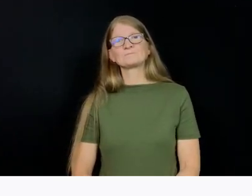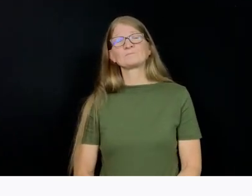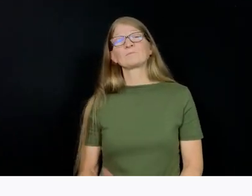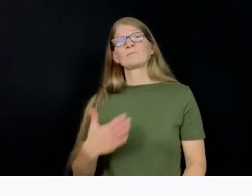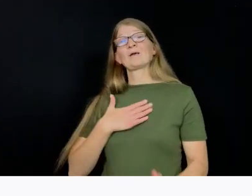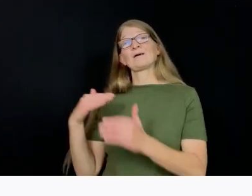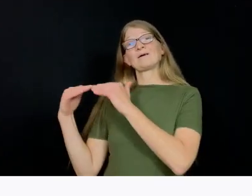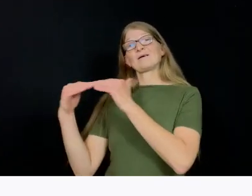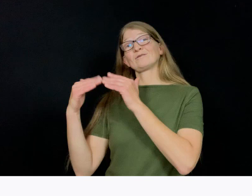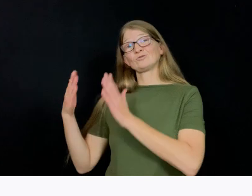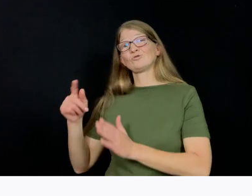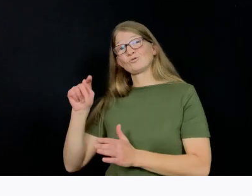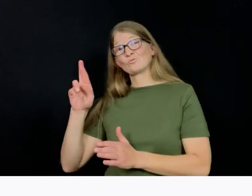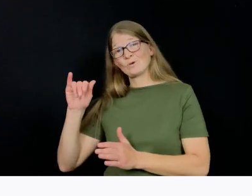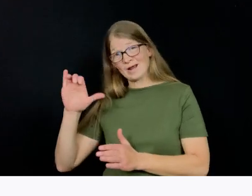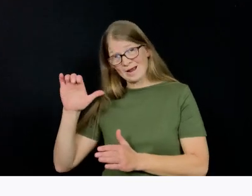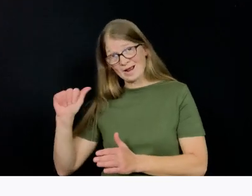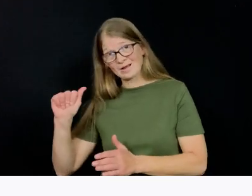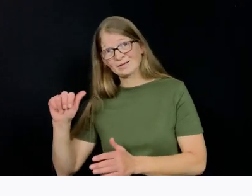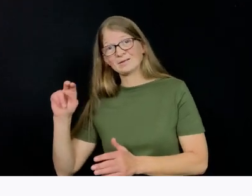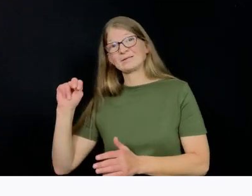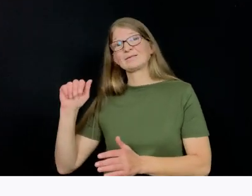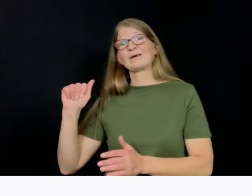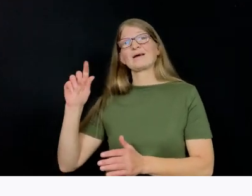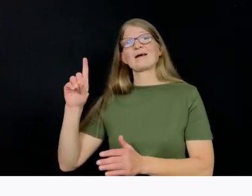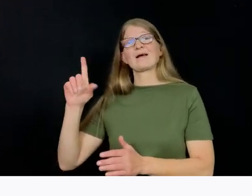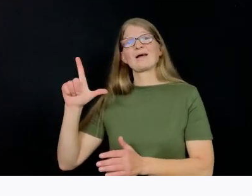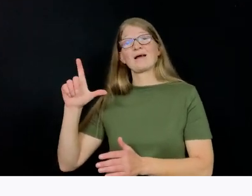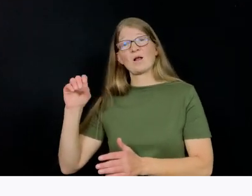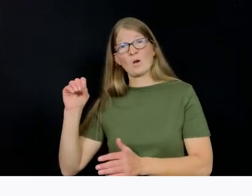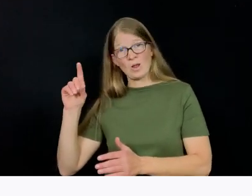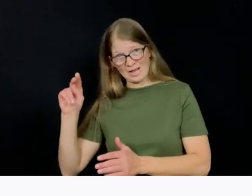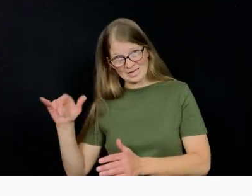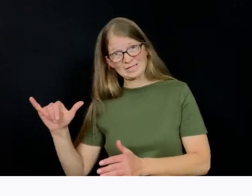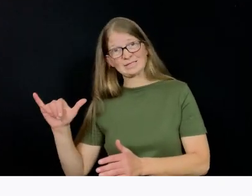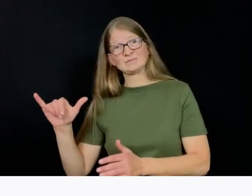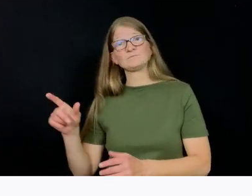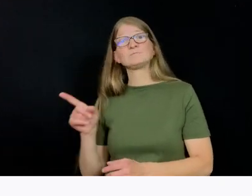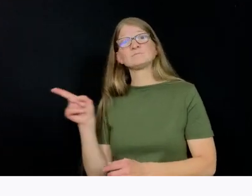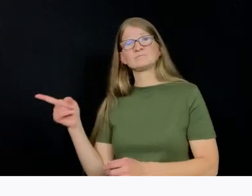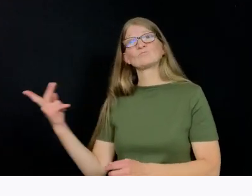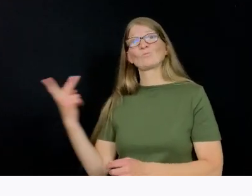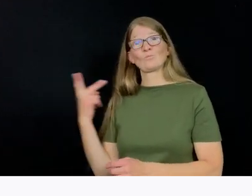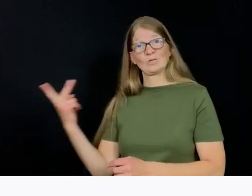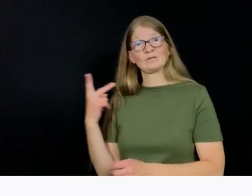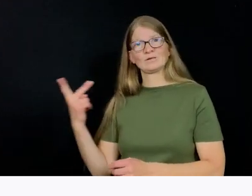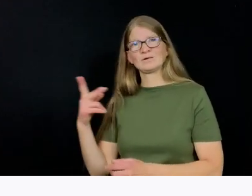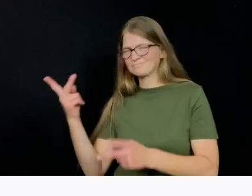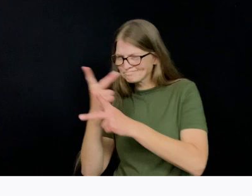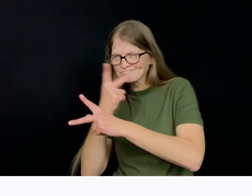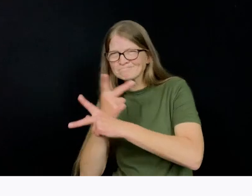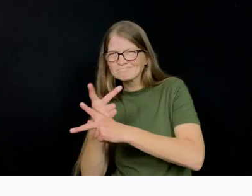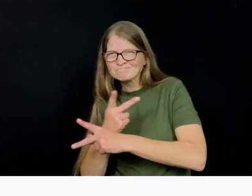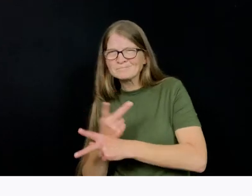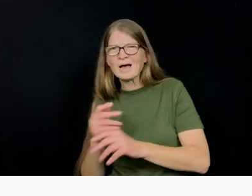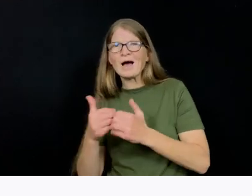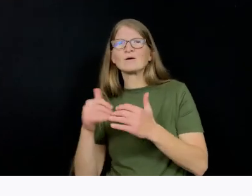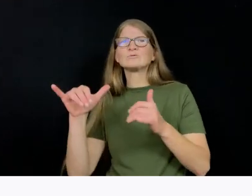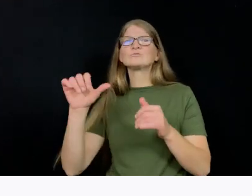طُلب مني ومن زميلتي، تريشيا نادولني العمل على التحقيقات المتعلقة بالخدمات الاجتماعية أثناء جائحة كورونا